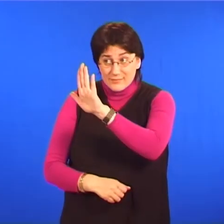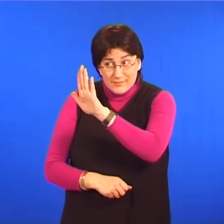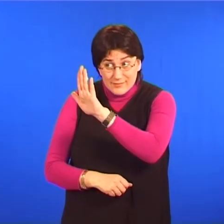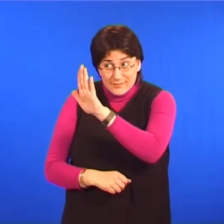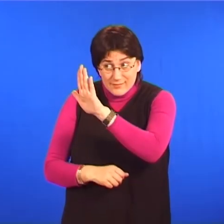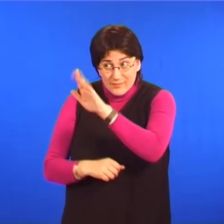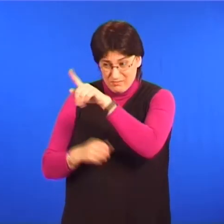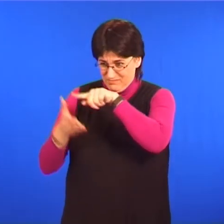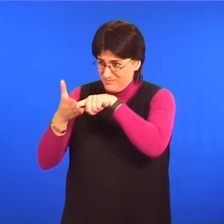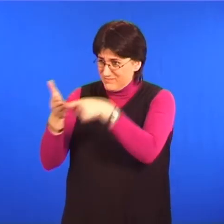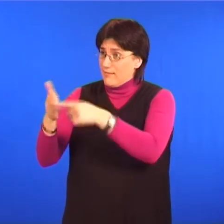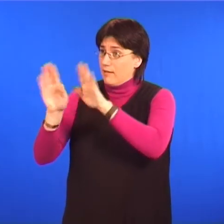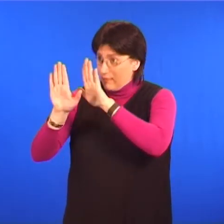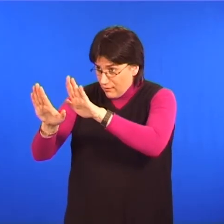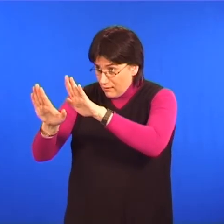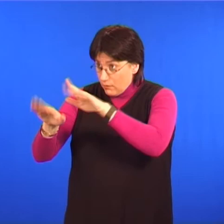Þá mælti kerling: „Það hélt ég ekki, sankti Pétur, að þú værir svona harðbrjóstaður,